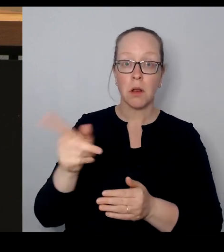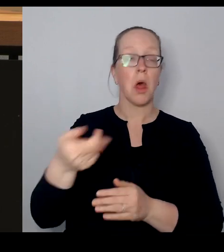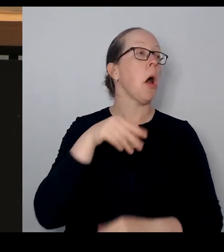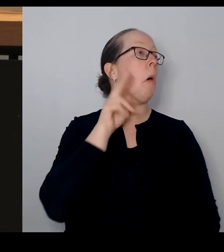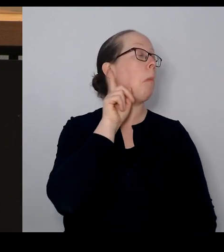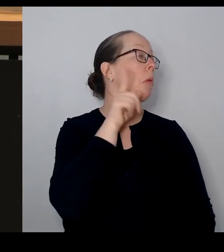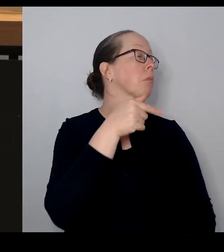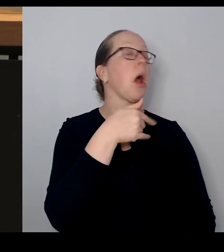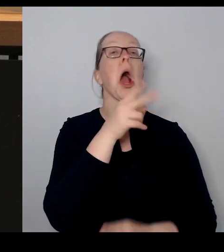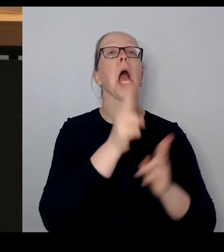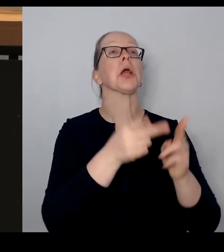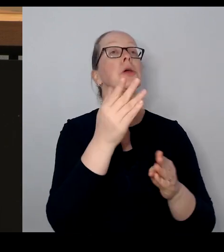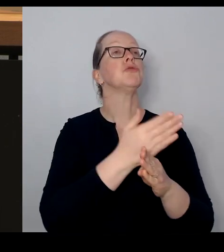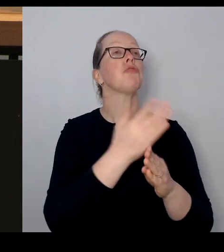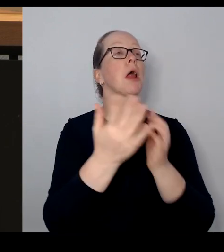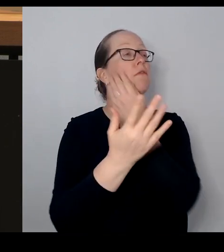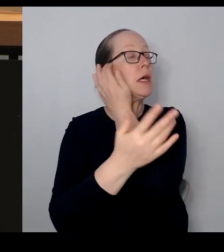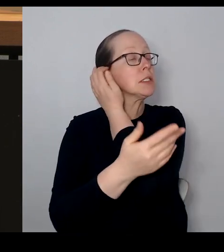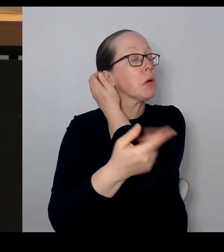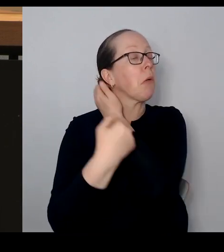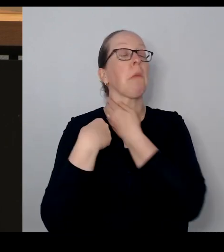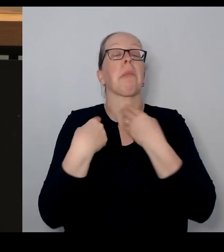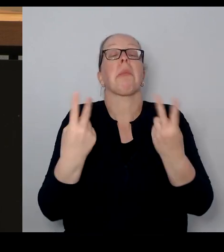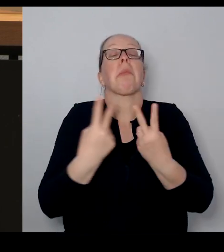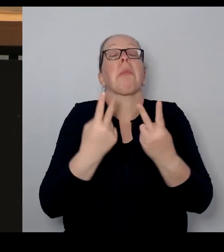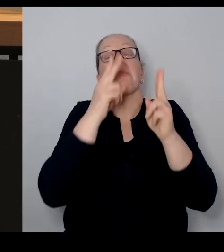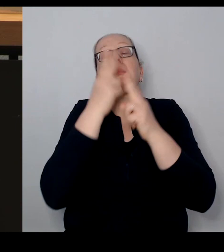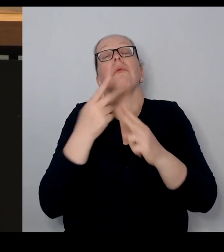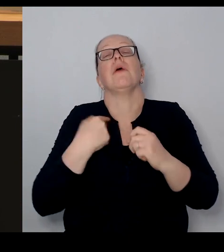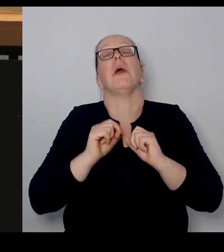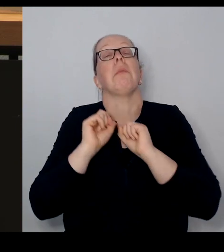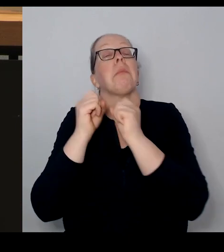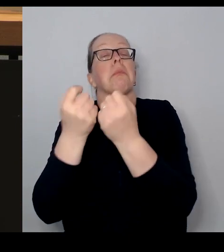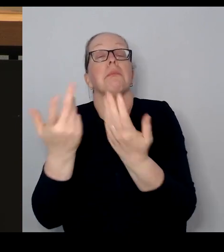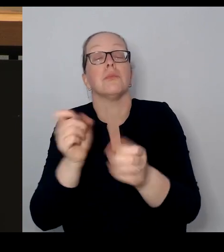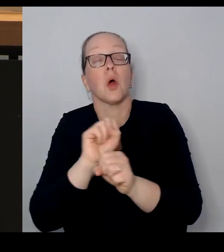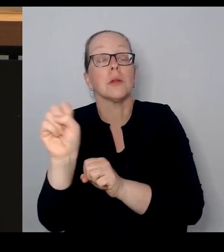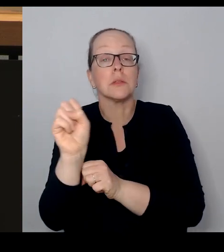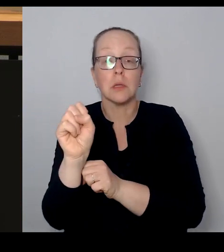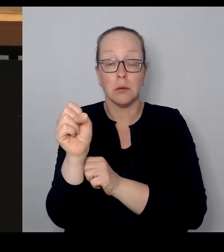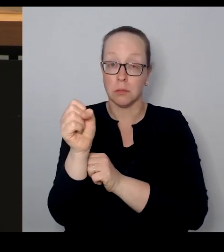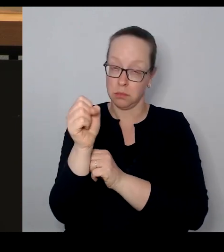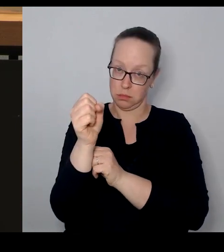ehrlicher Weise, dann noch mal ich habe da ein anderes Verständnis, was den Rechtsstaat angeht